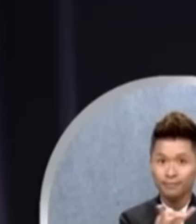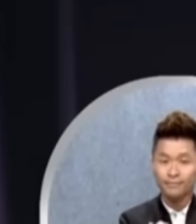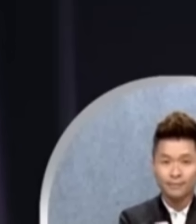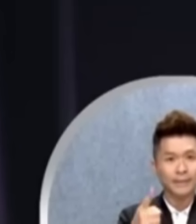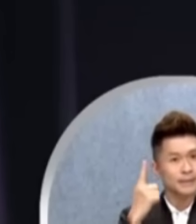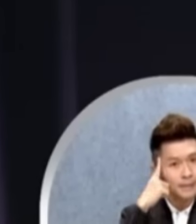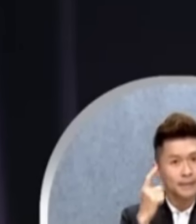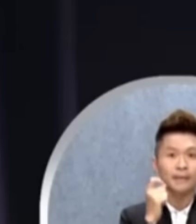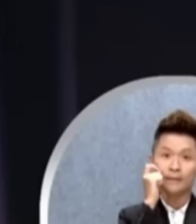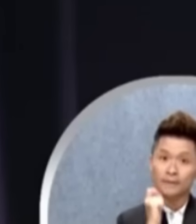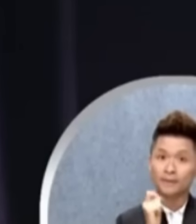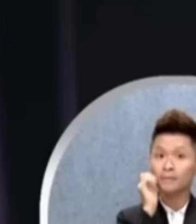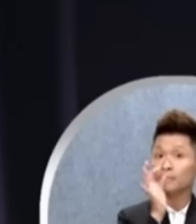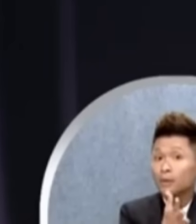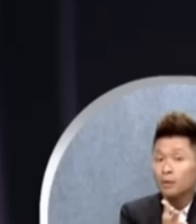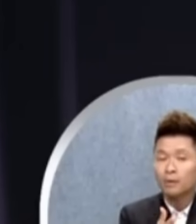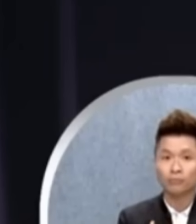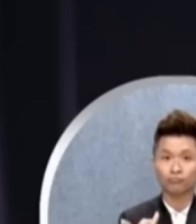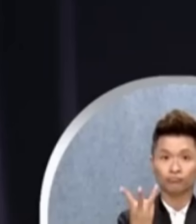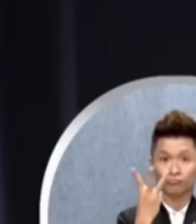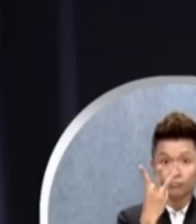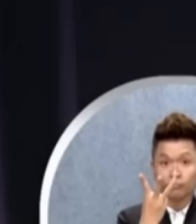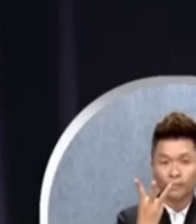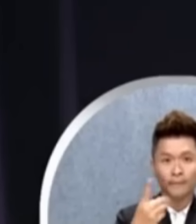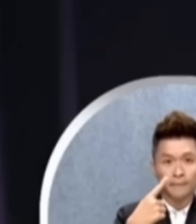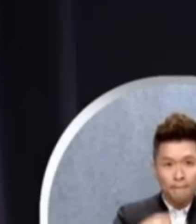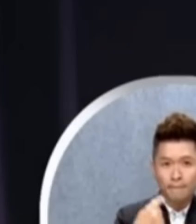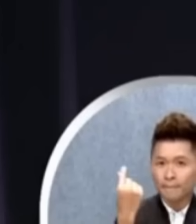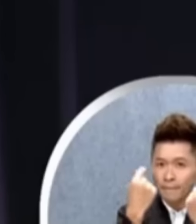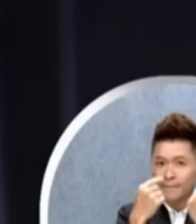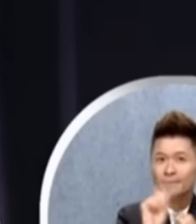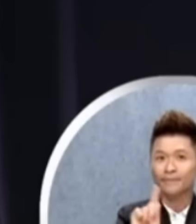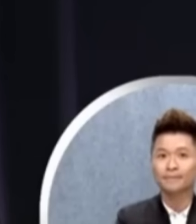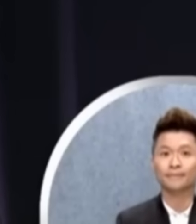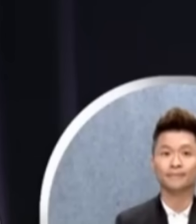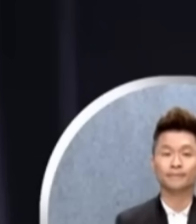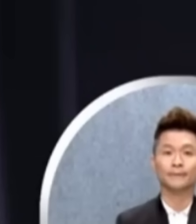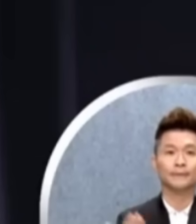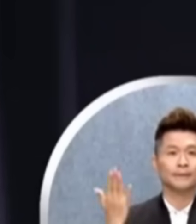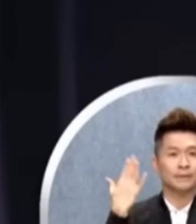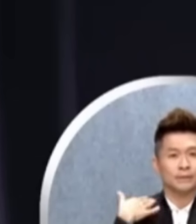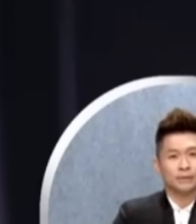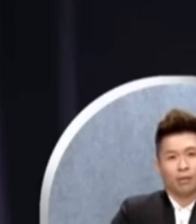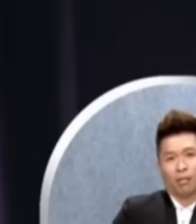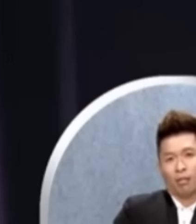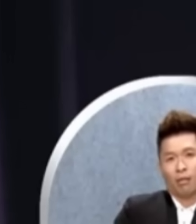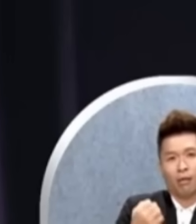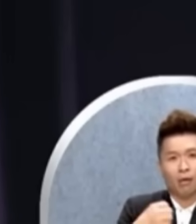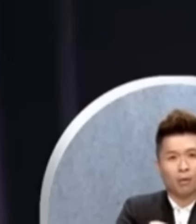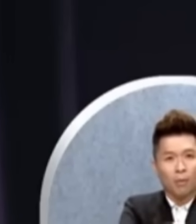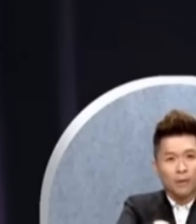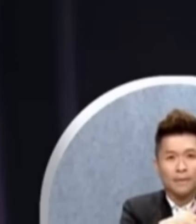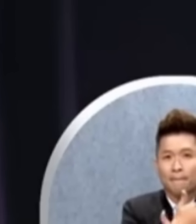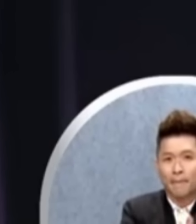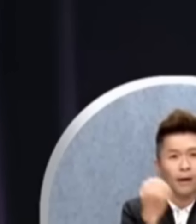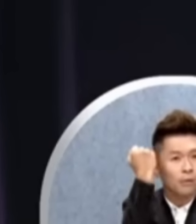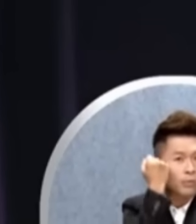你怎麼思維他 這三個領導人都有一個共通點 都是從艱苦卓絕的環境 卓然而起